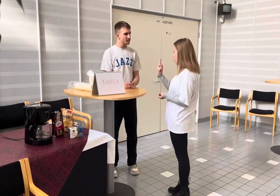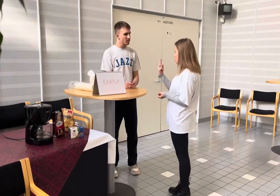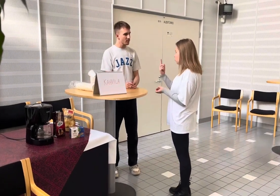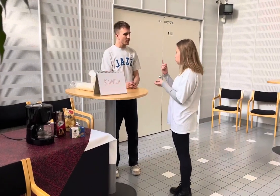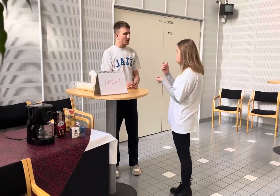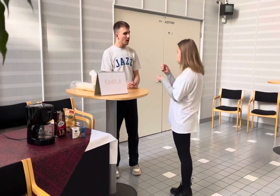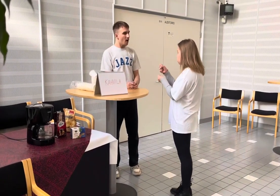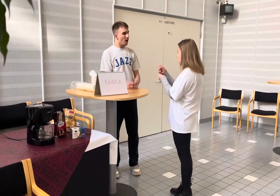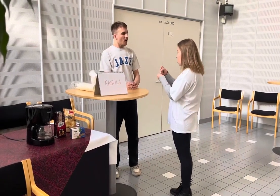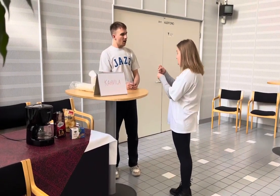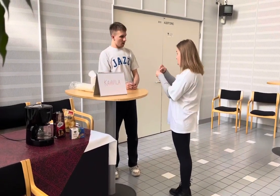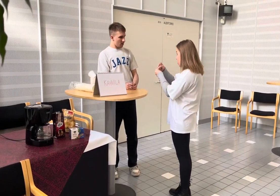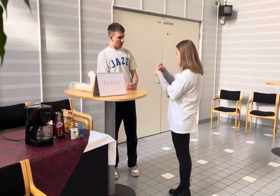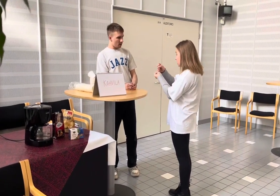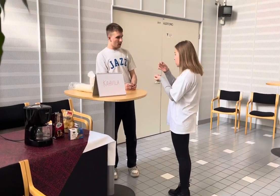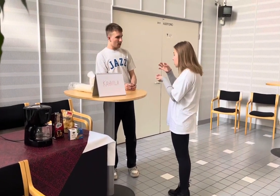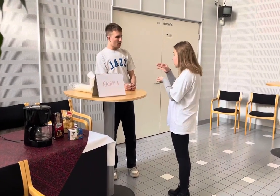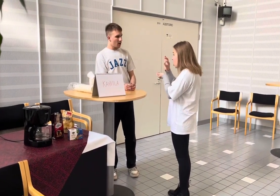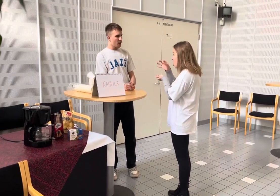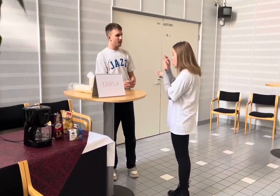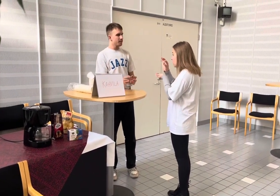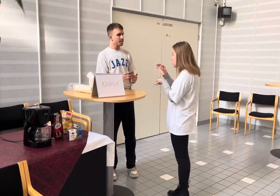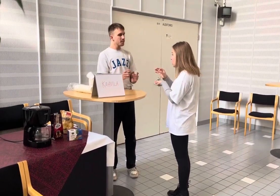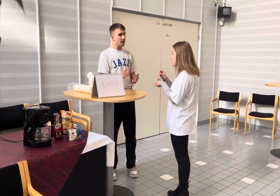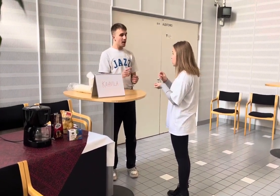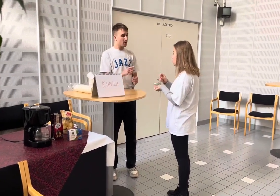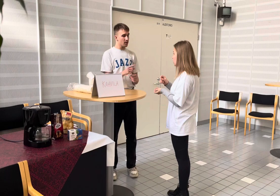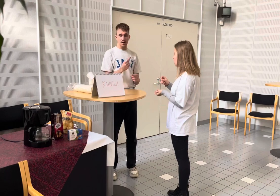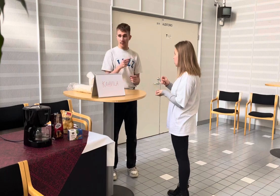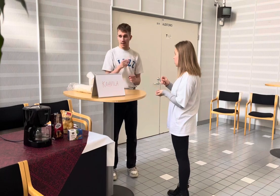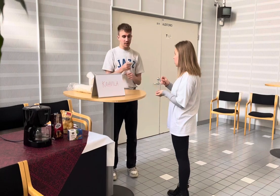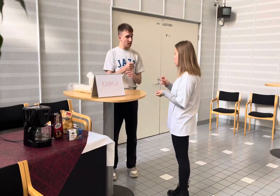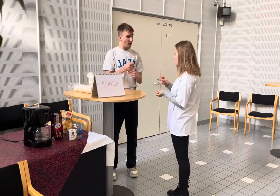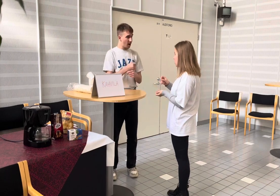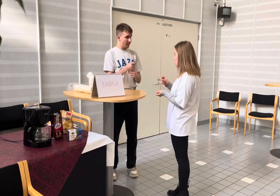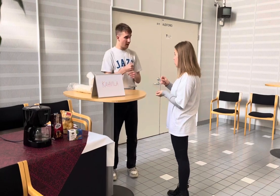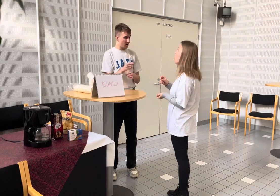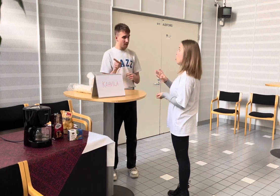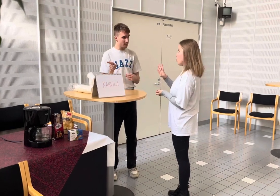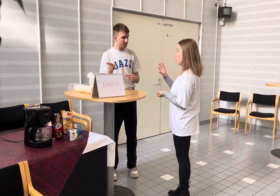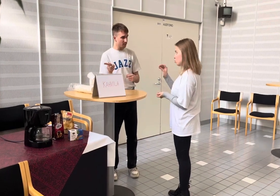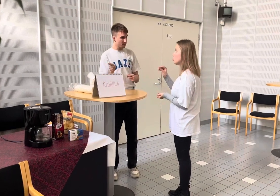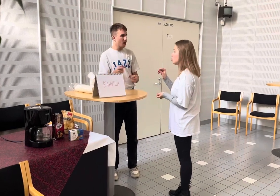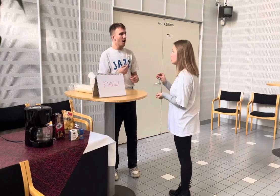Yksi kahvi -Aa, kahvi?